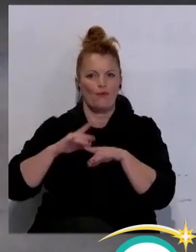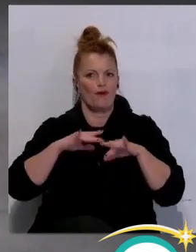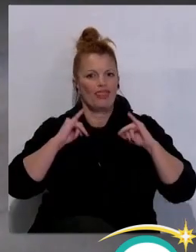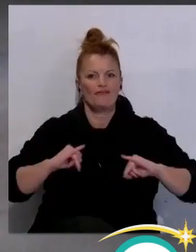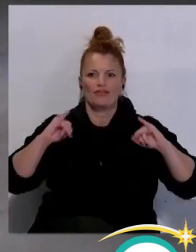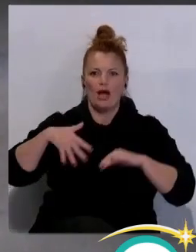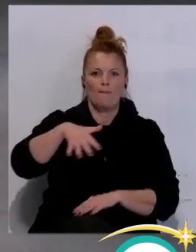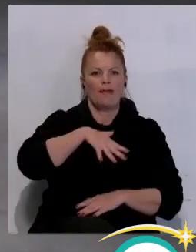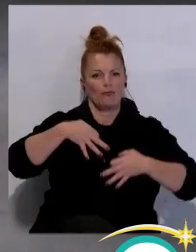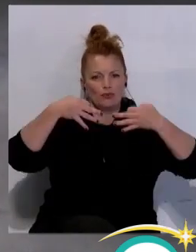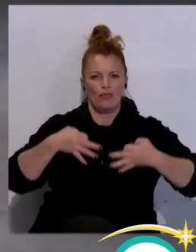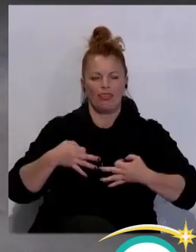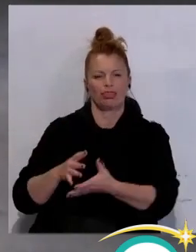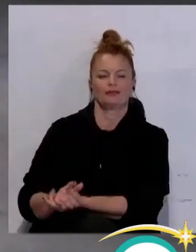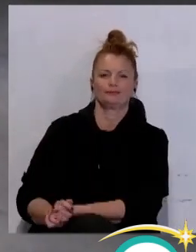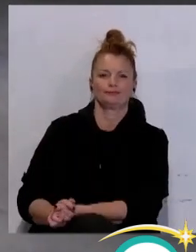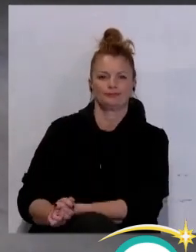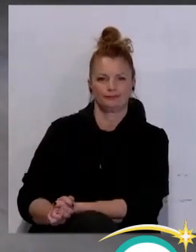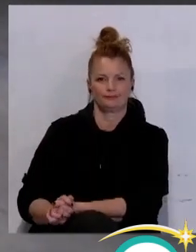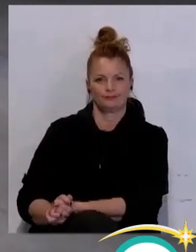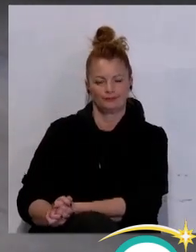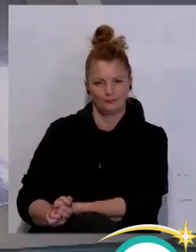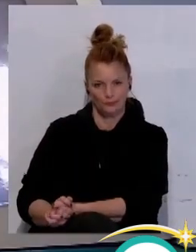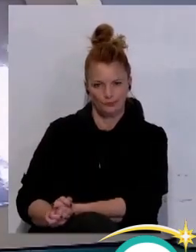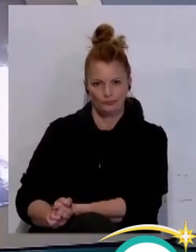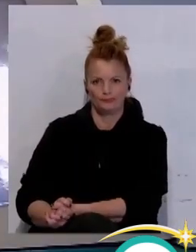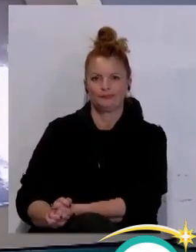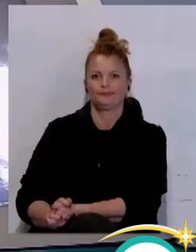[Música]